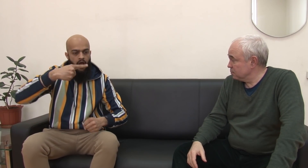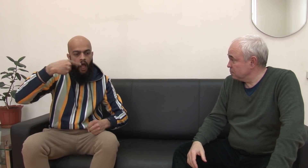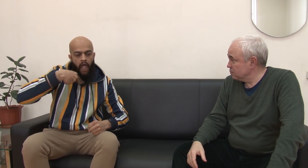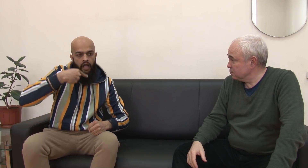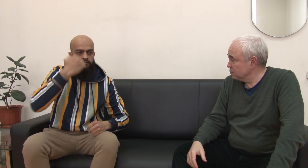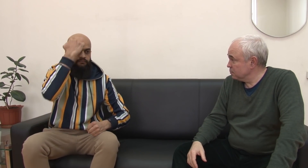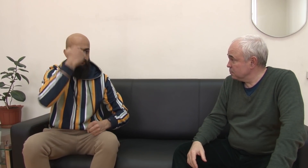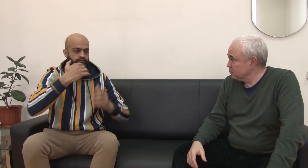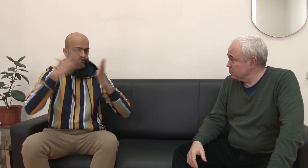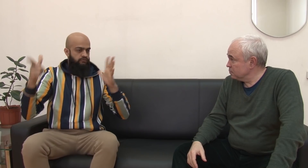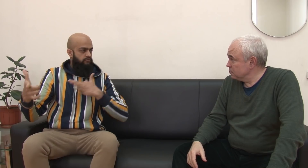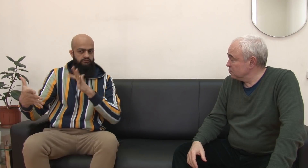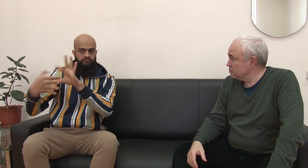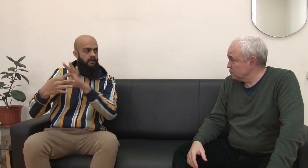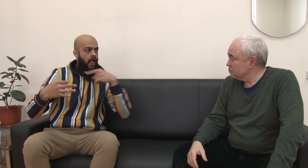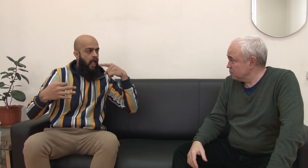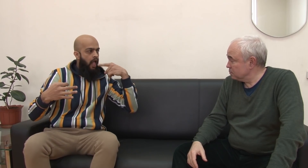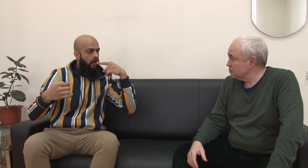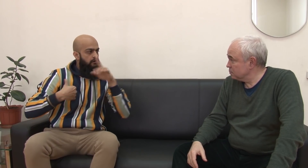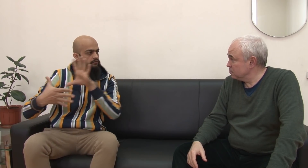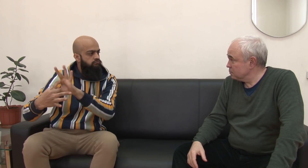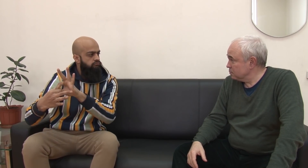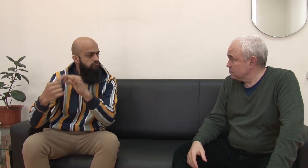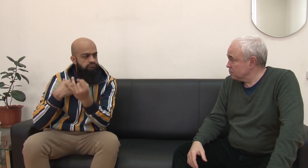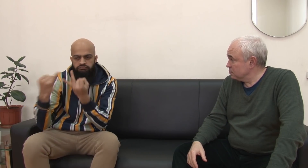Пообщался со слышащими.